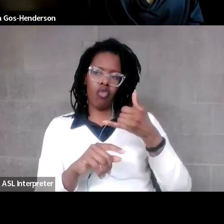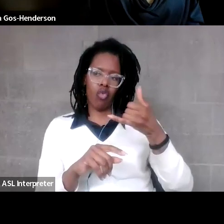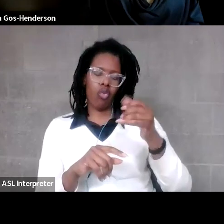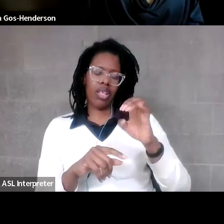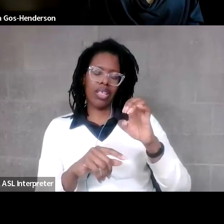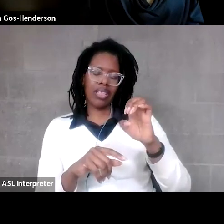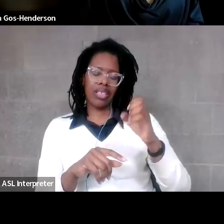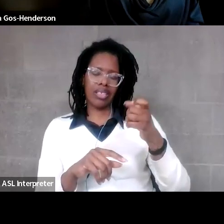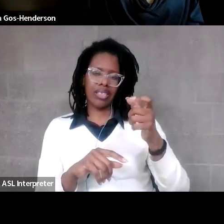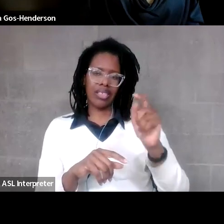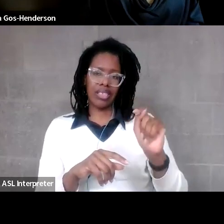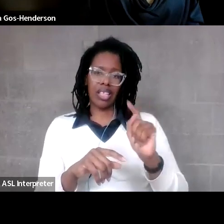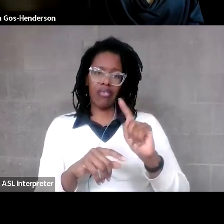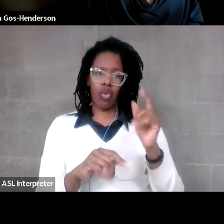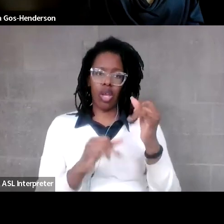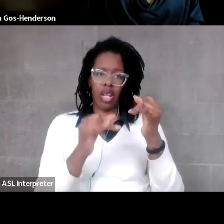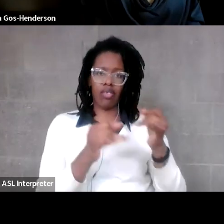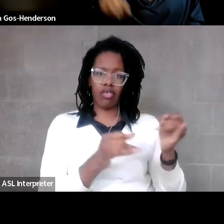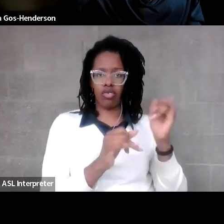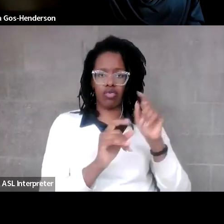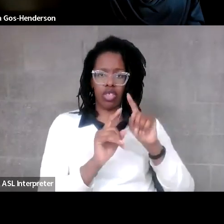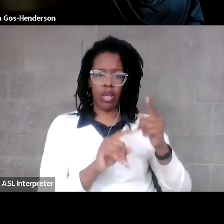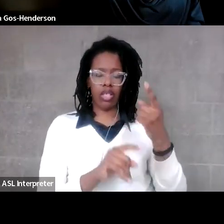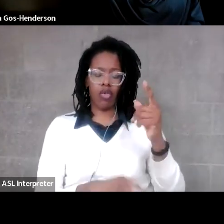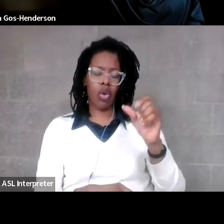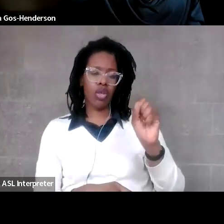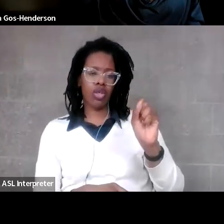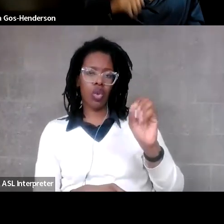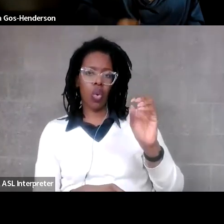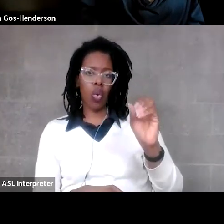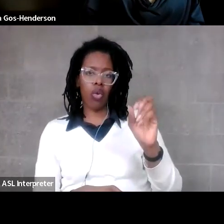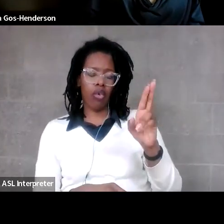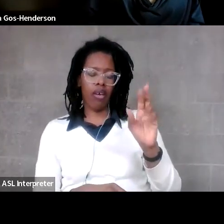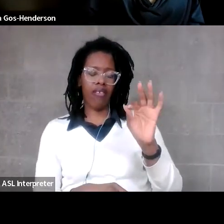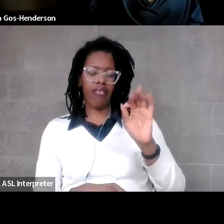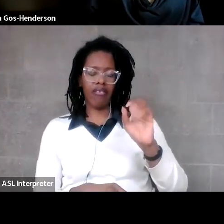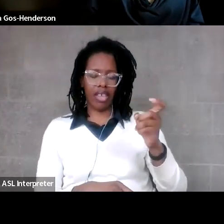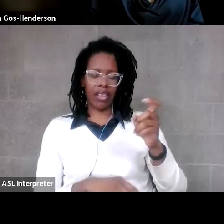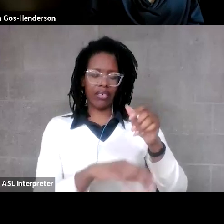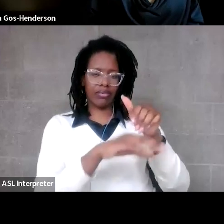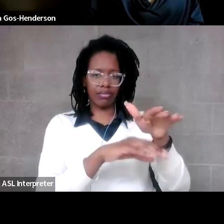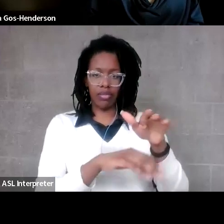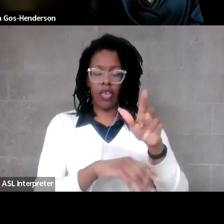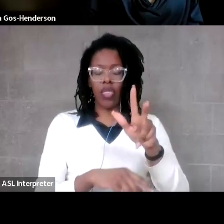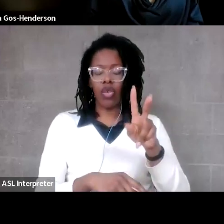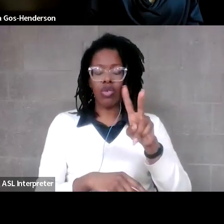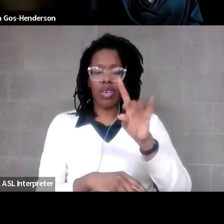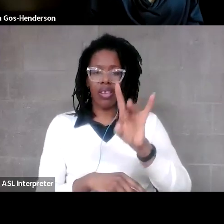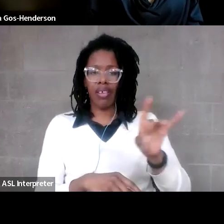que puede responder a faxes de SOAR como ese formulario 3288, ¿verdad? Ese consentimiento para la liberación de información